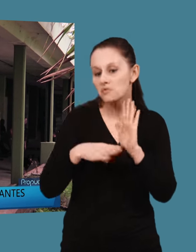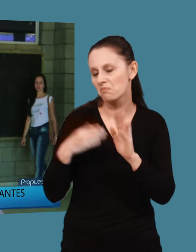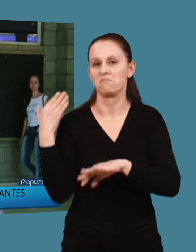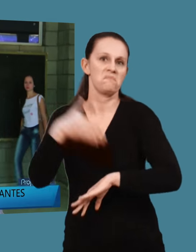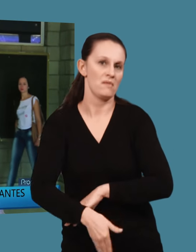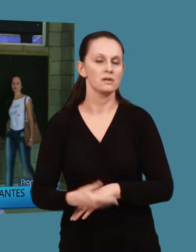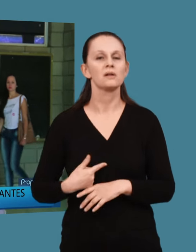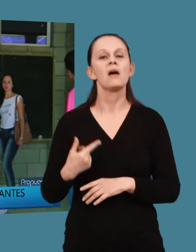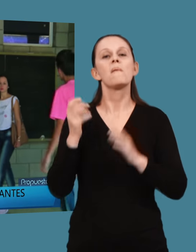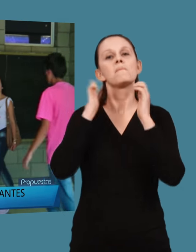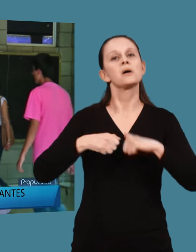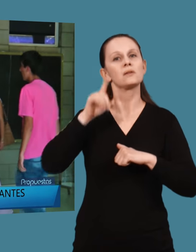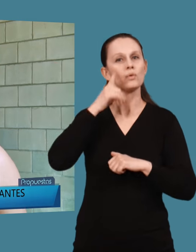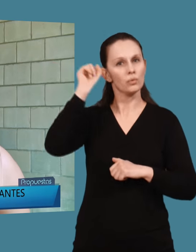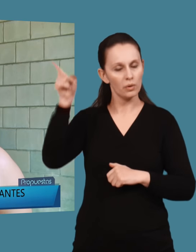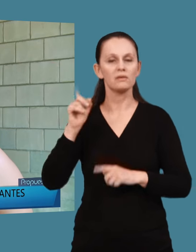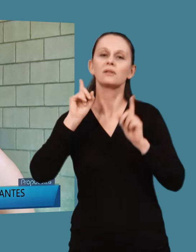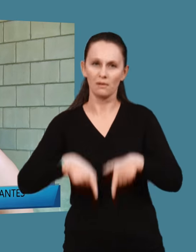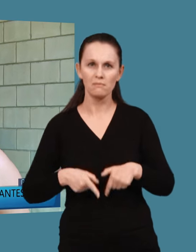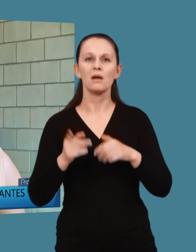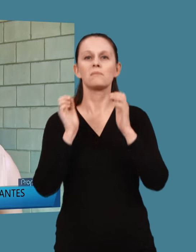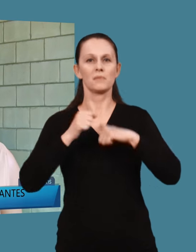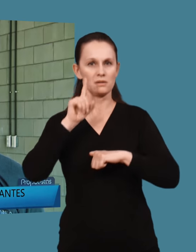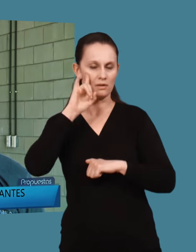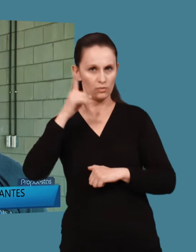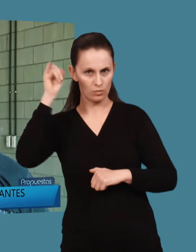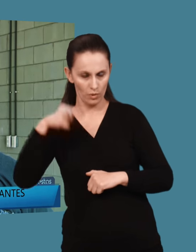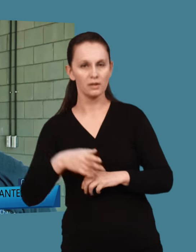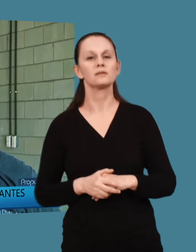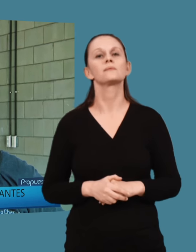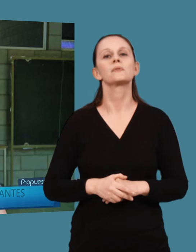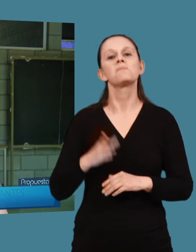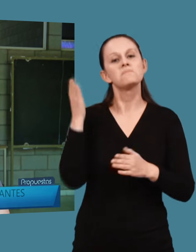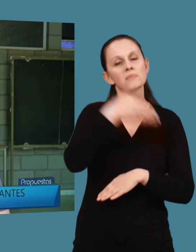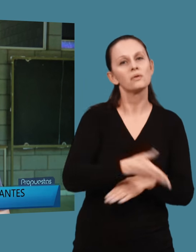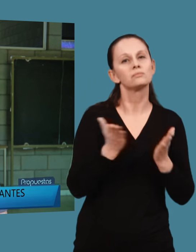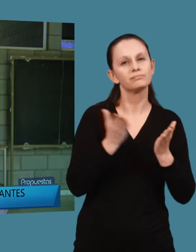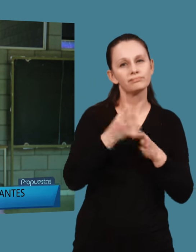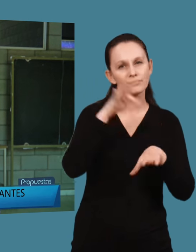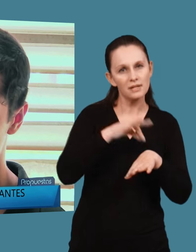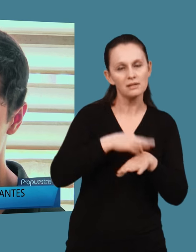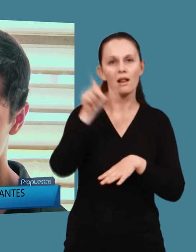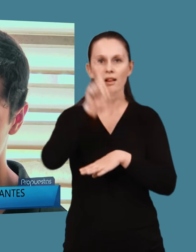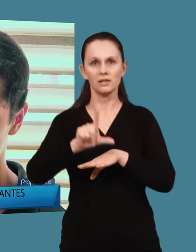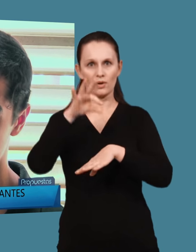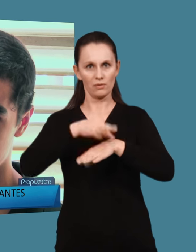Yo vengo de Paysandú, Uruguay. Vengo de Paysandú Voy a estudiar Medicina. Licenciatura en Obstetricia. De Chajarí.